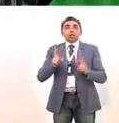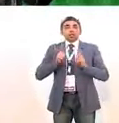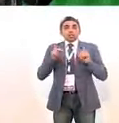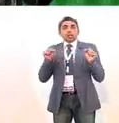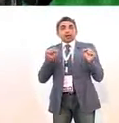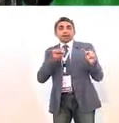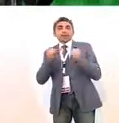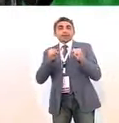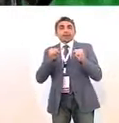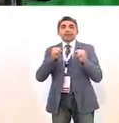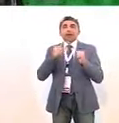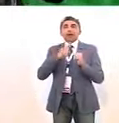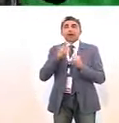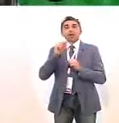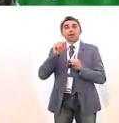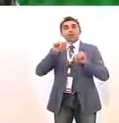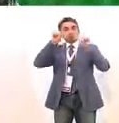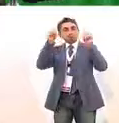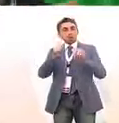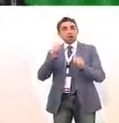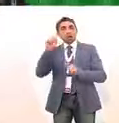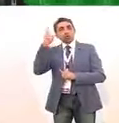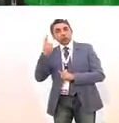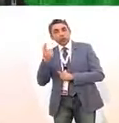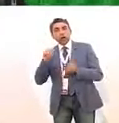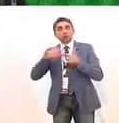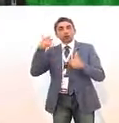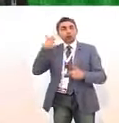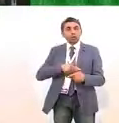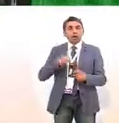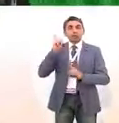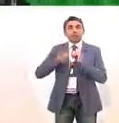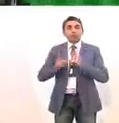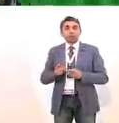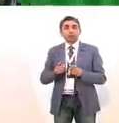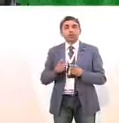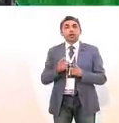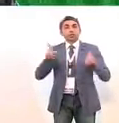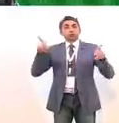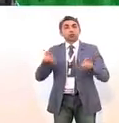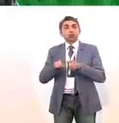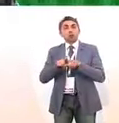modello culturale prima ancora che sociale e politico che è esattamente la negazione